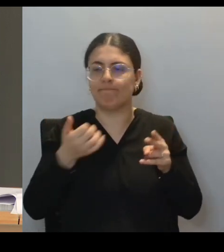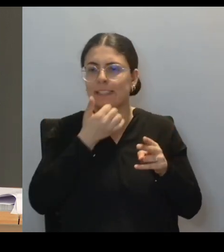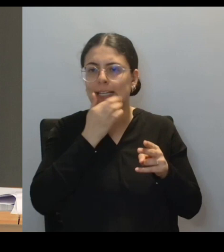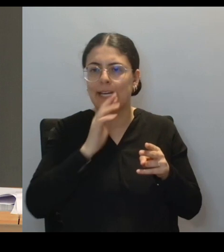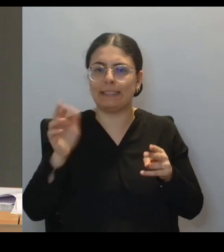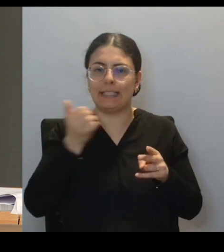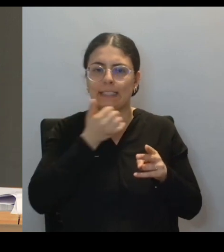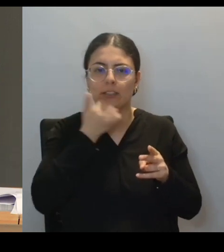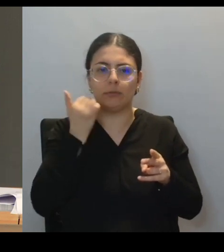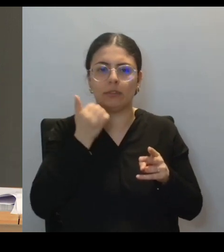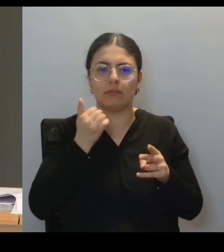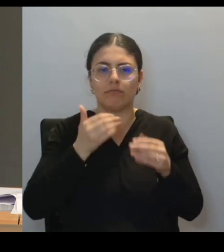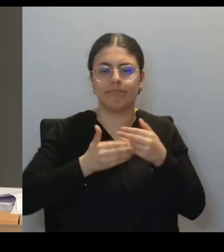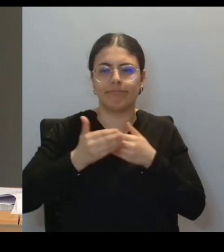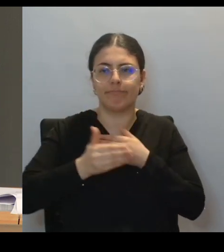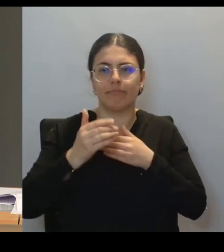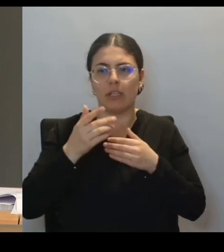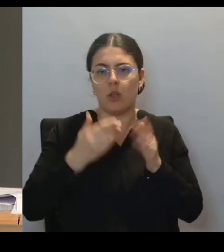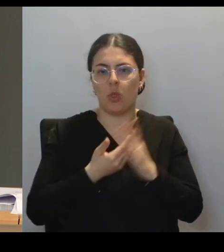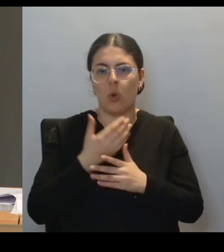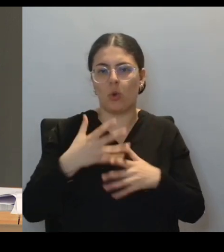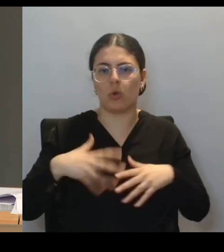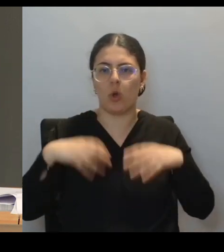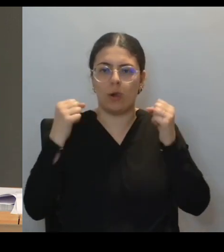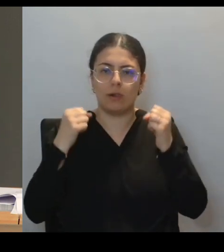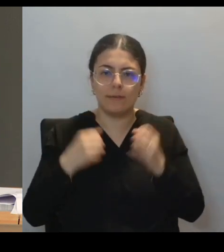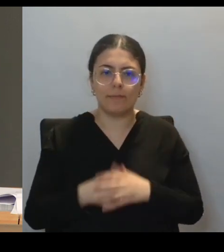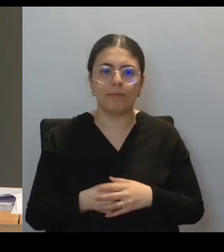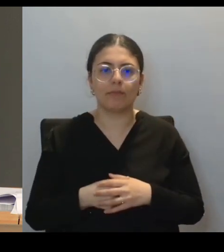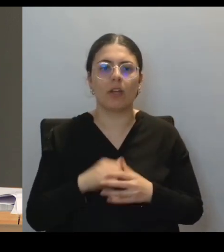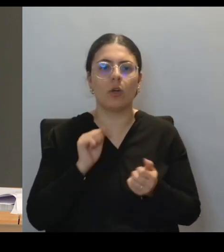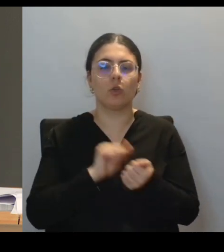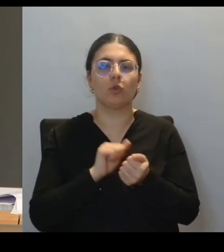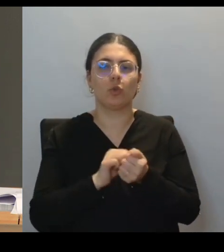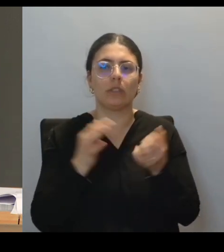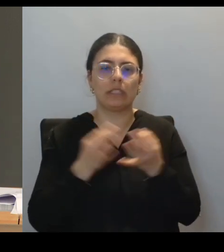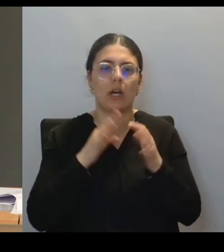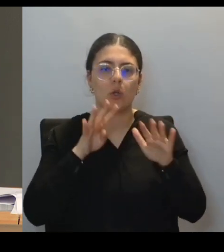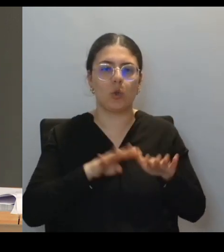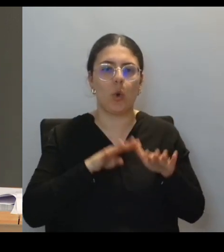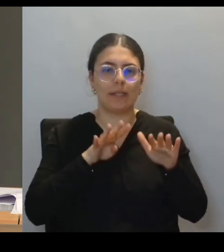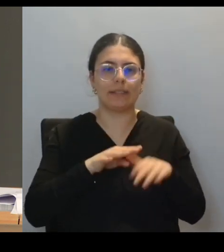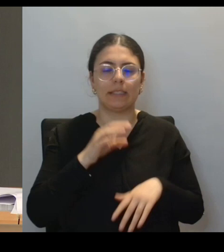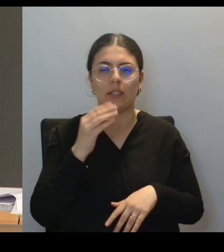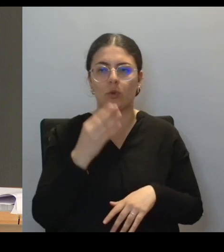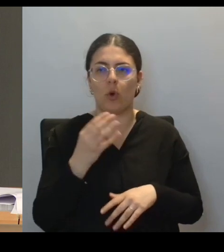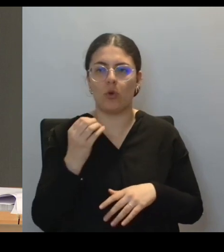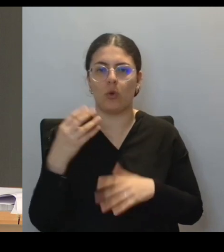Drucksache 19 909. Auf die Wahlvorschläge der AfD Fraktion entfielen folgende Stimmen Als stellvertretendes Mitglied